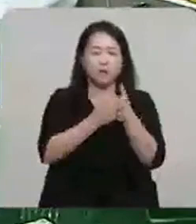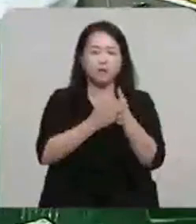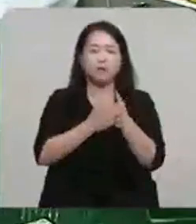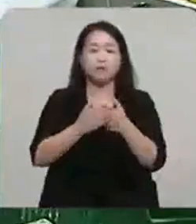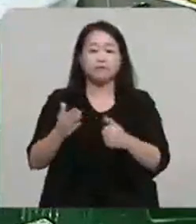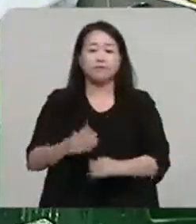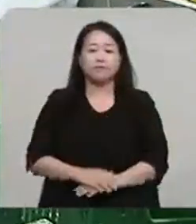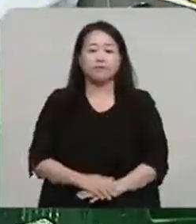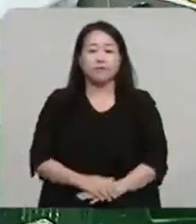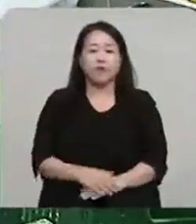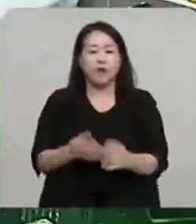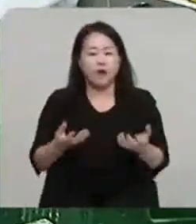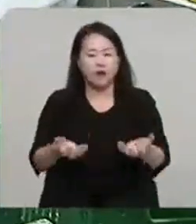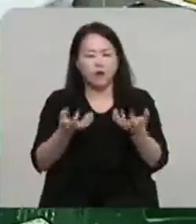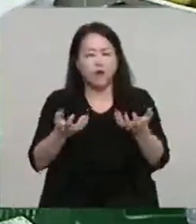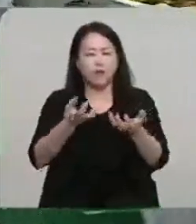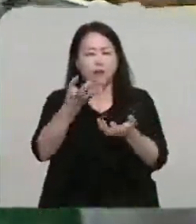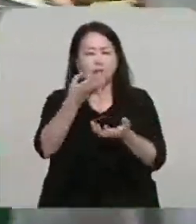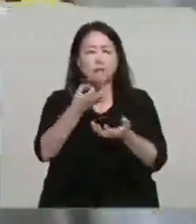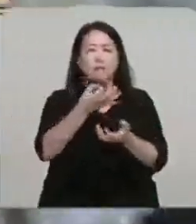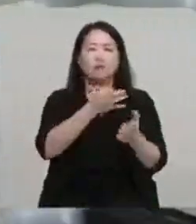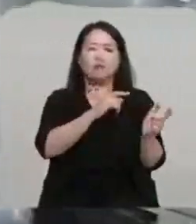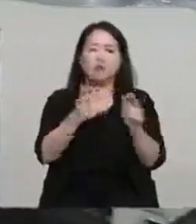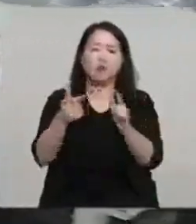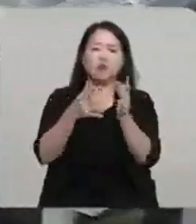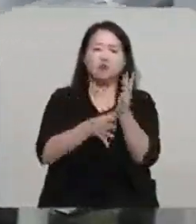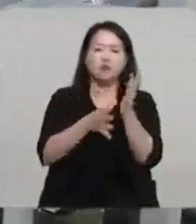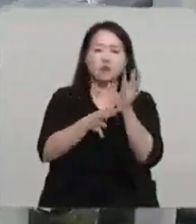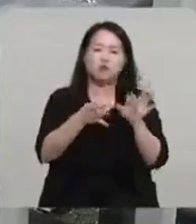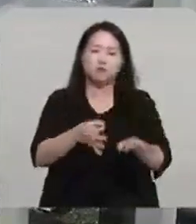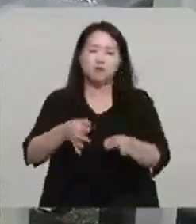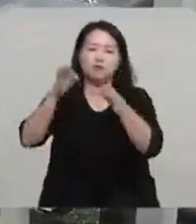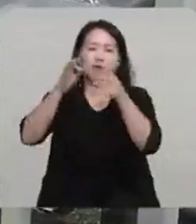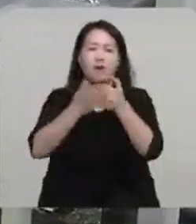난방비와 농자재 가격 급등으로 힘겹게 겨울을 난 토마토 재배 농민